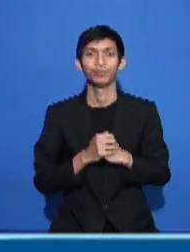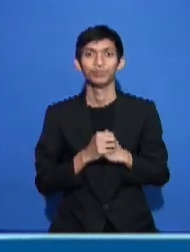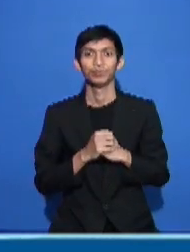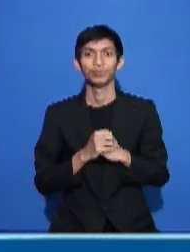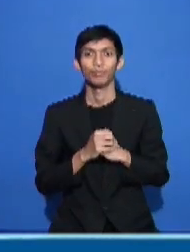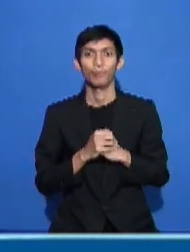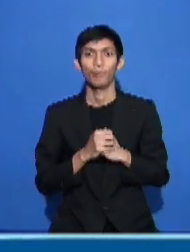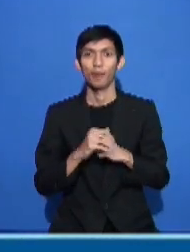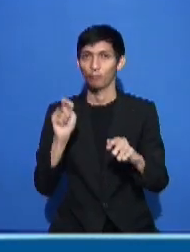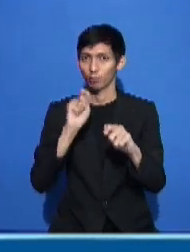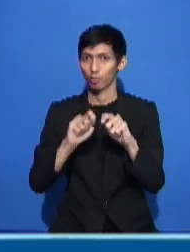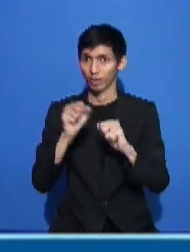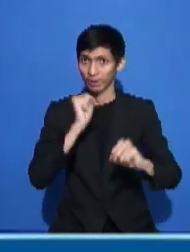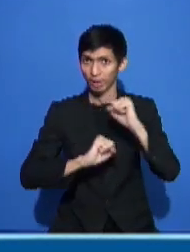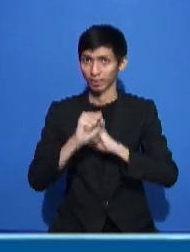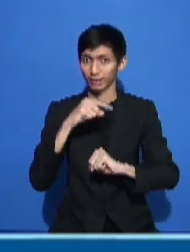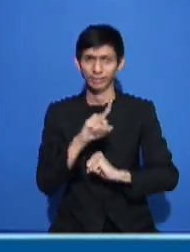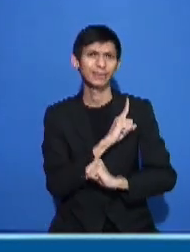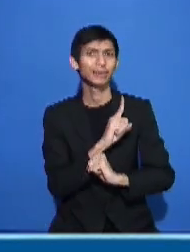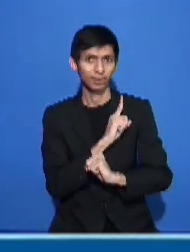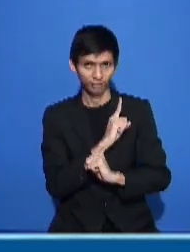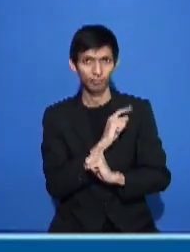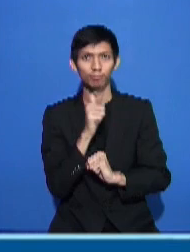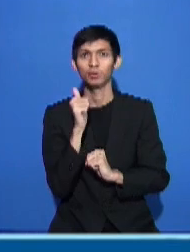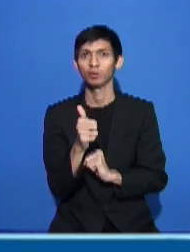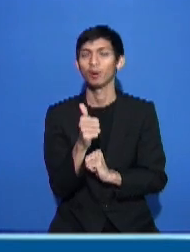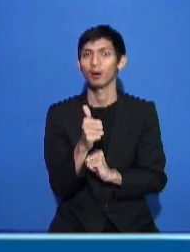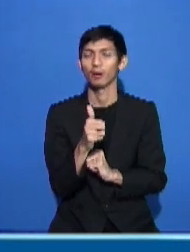usaha pihak mekaten Dados pejuang tumrap diri pribadi dalam sakit